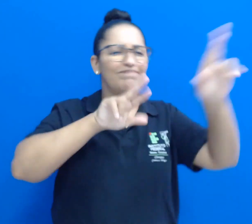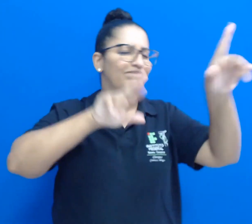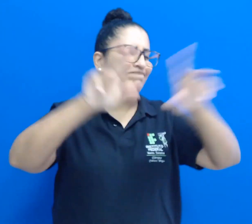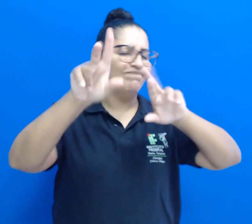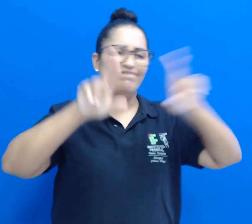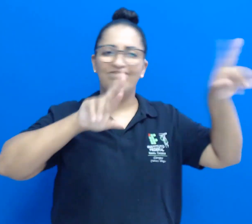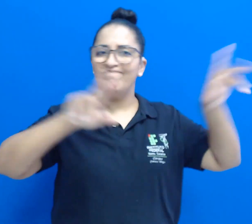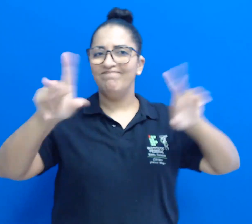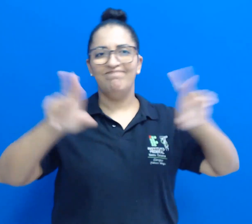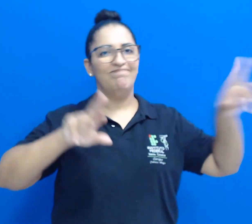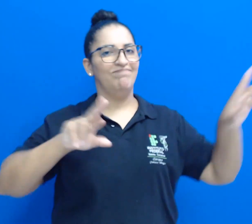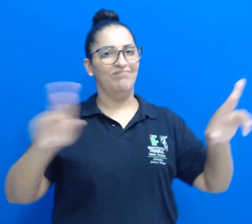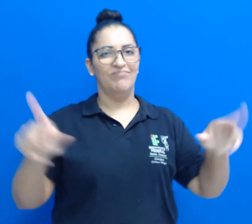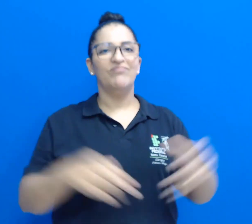São bastantes diferentes entre si.